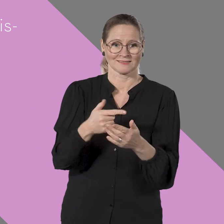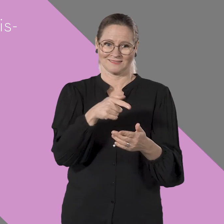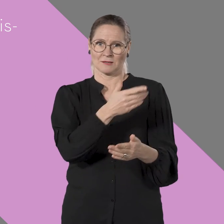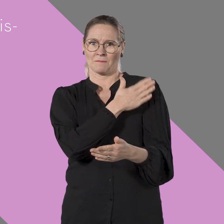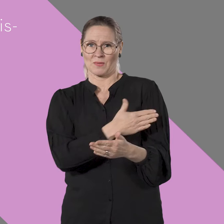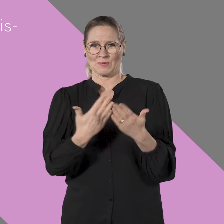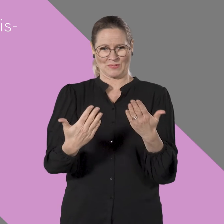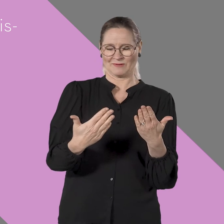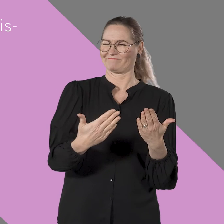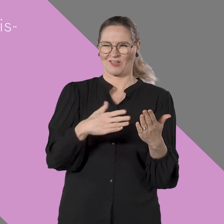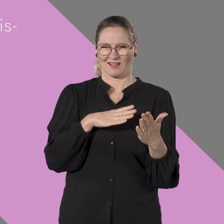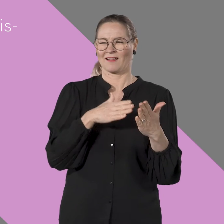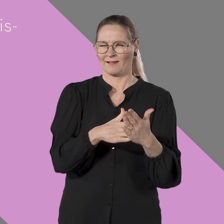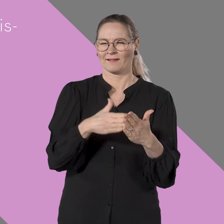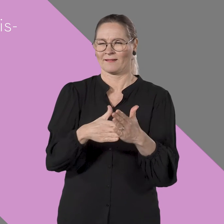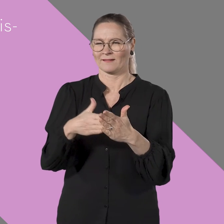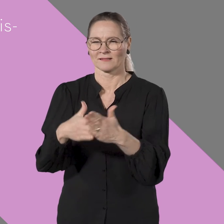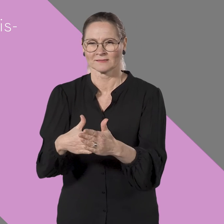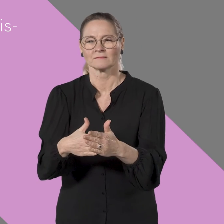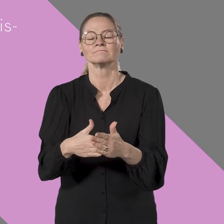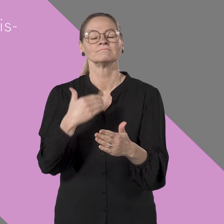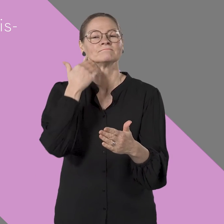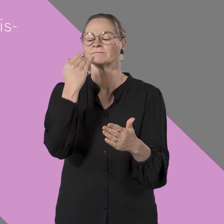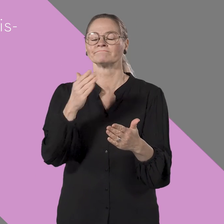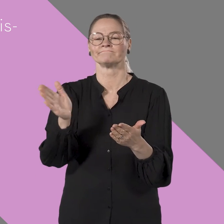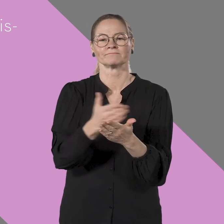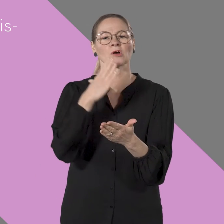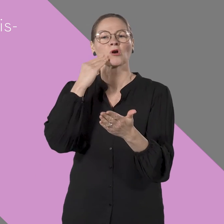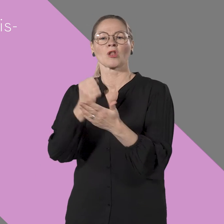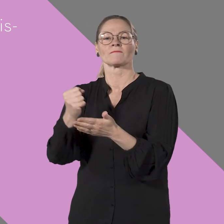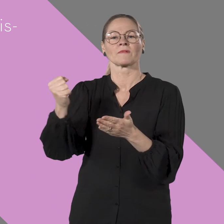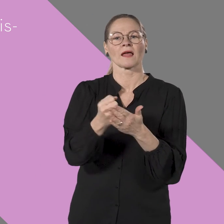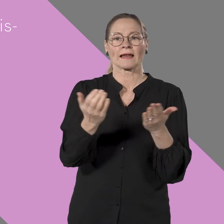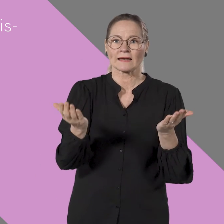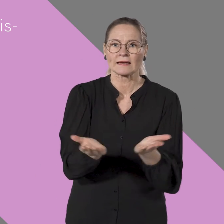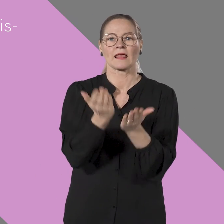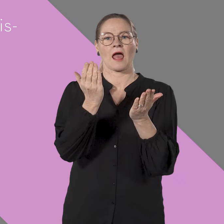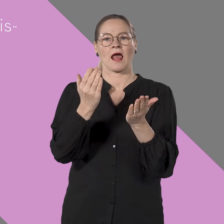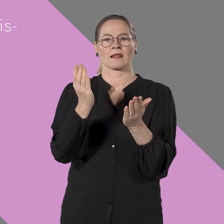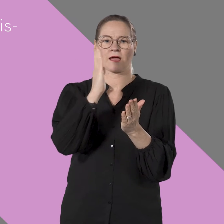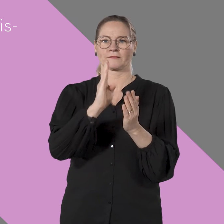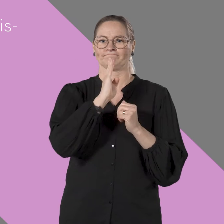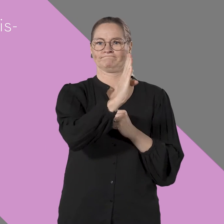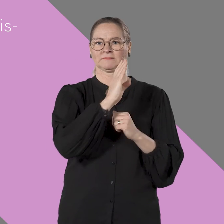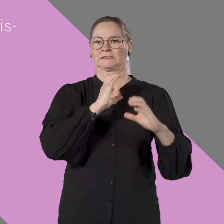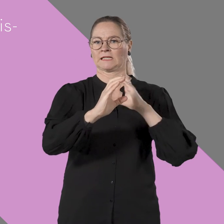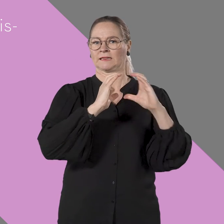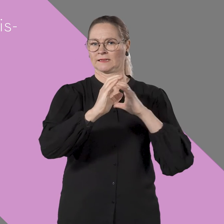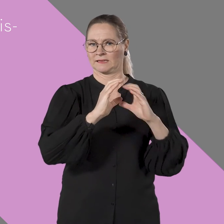Palvelu on nykyisessä muodossaan esteellinen, - ja se ollaan korvaamassa reaaliaikaisella chat-palvelulla -